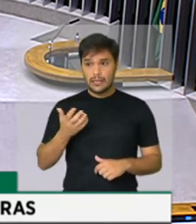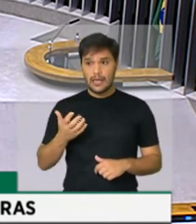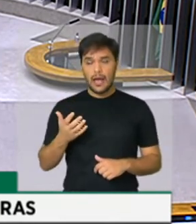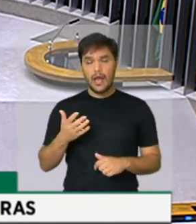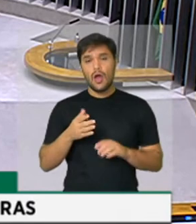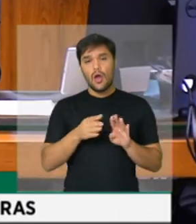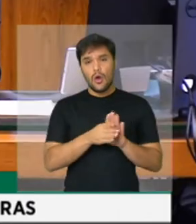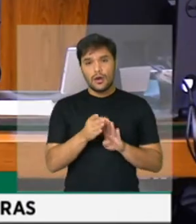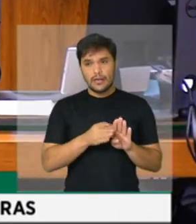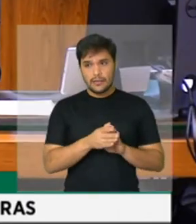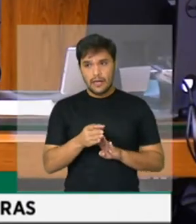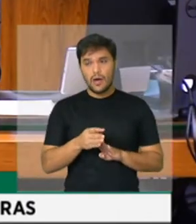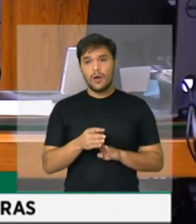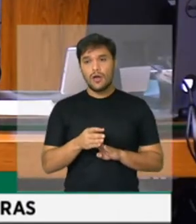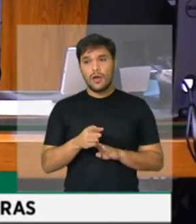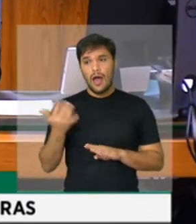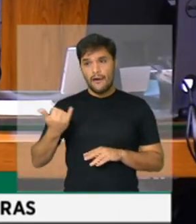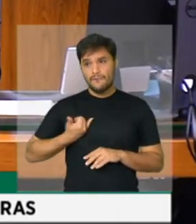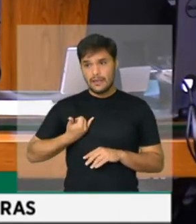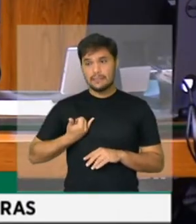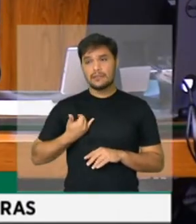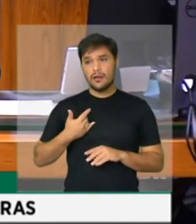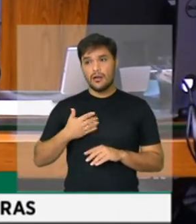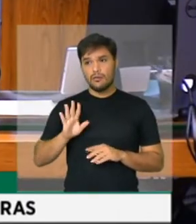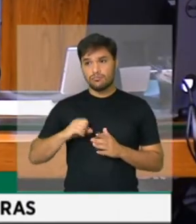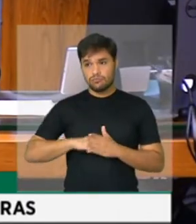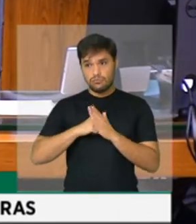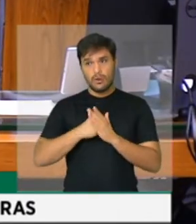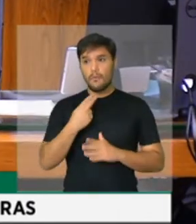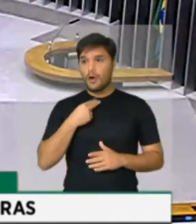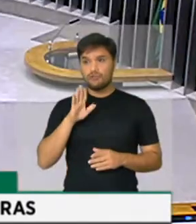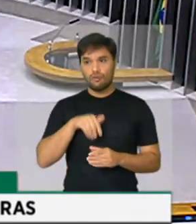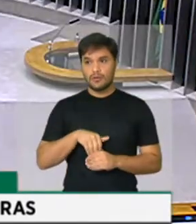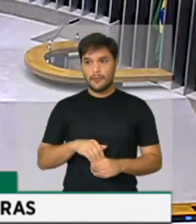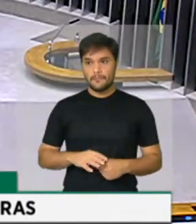PARLAMENTARES QUE QUISEREM SEGUIR ORIENTAÇÃO SE VOSSA EXCELÊNCIA NÃO AVISA QUE ESTÁ EM OBSTRUÇÃO NÃO PODE